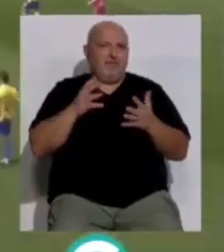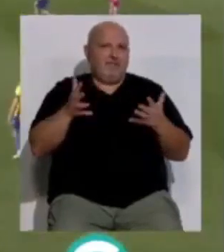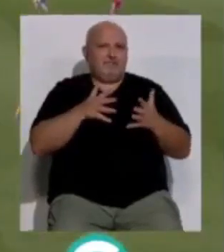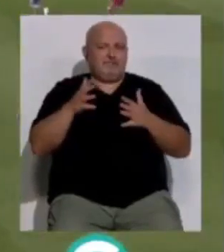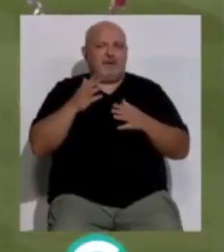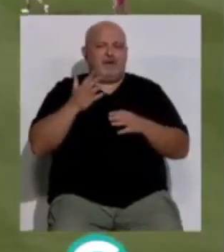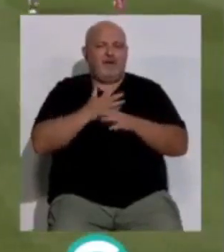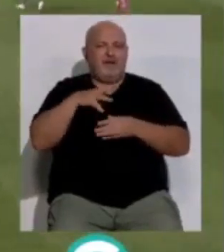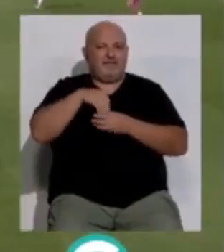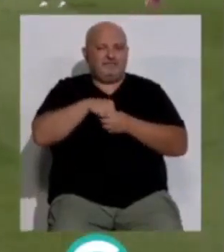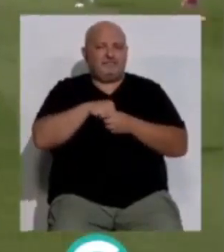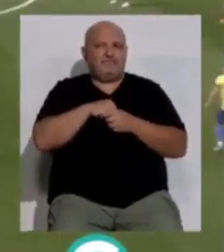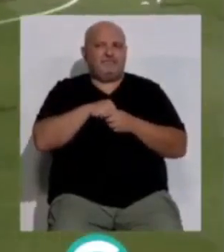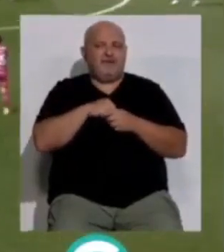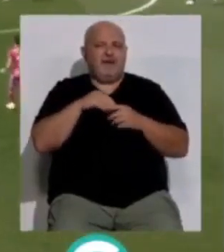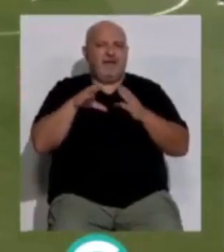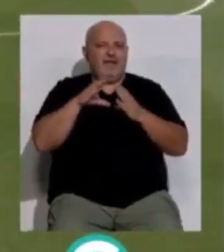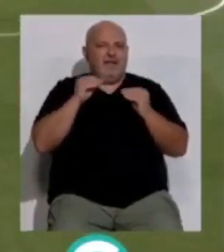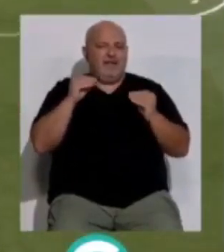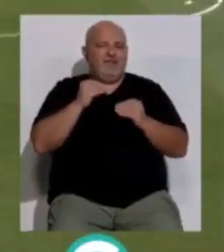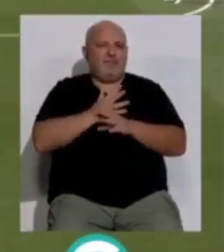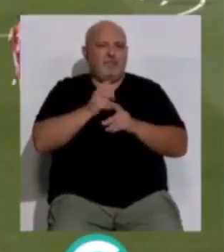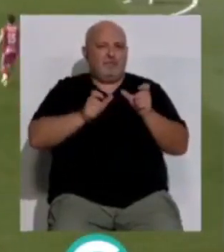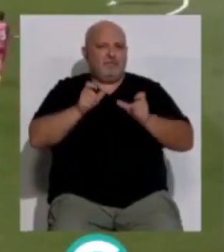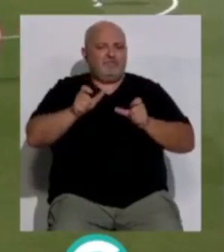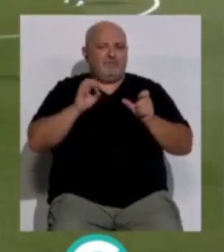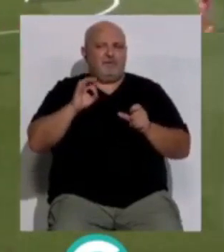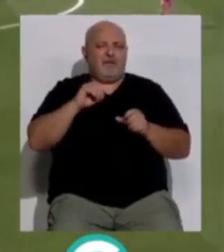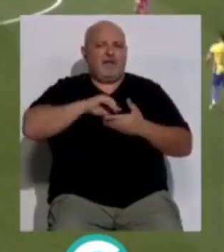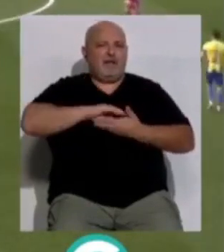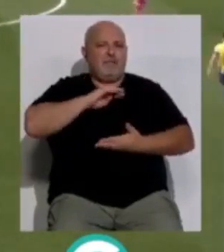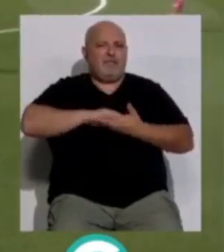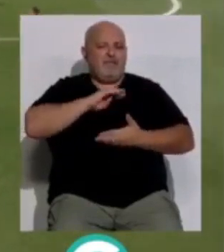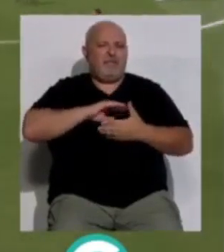la comprensión del juego del entendimiento con los futbolistas de su capacidad tanto para el